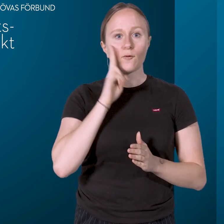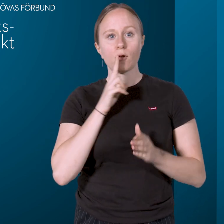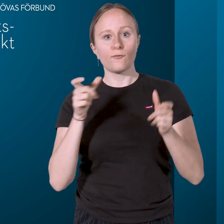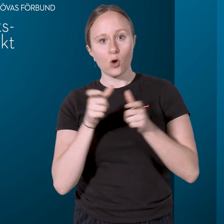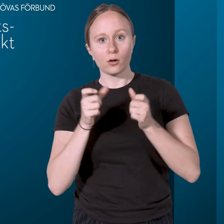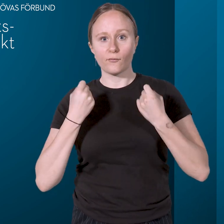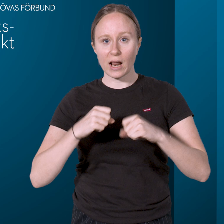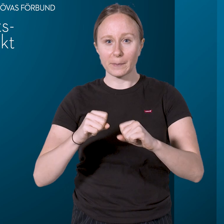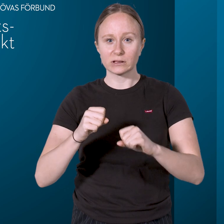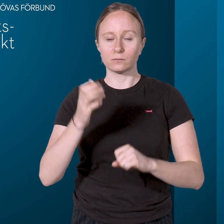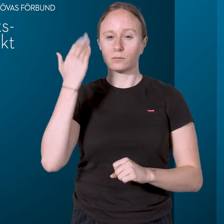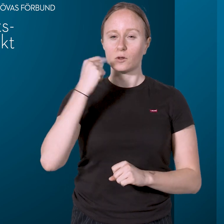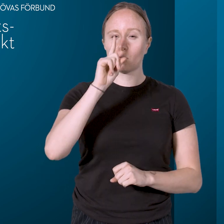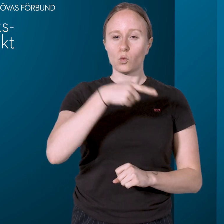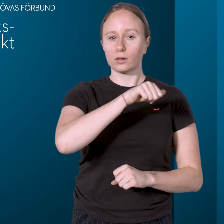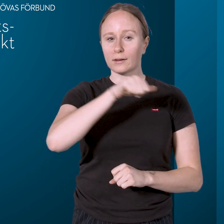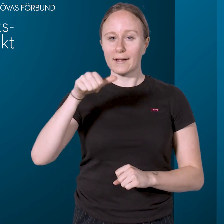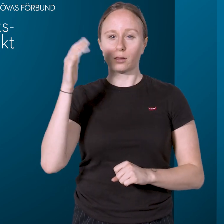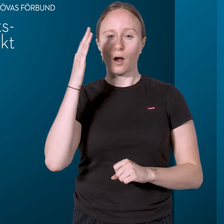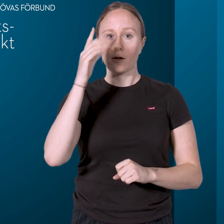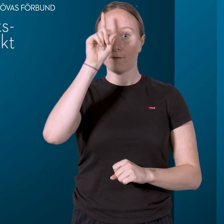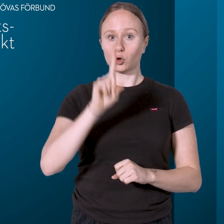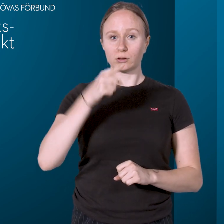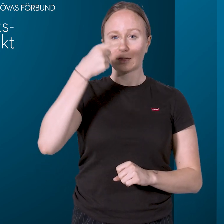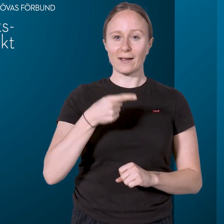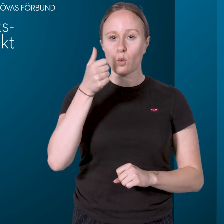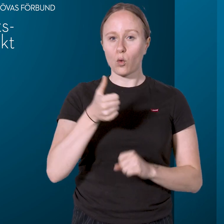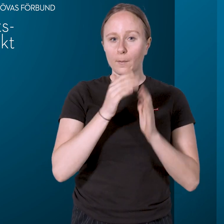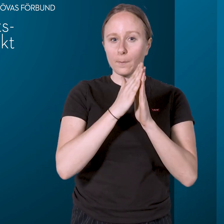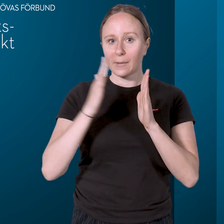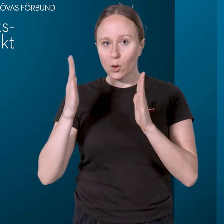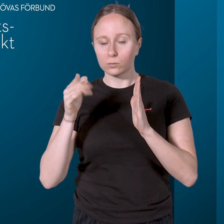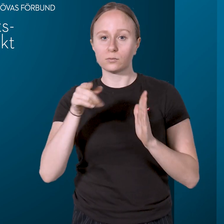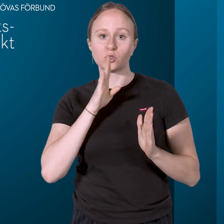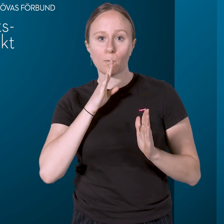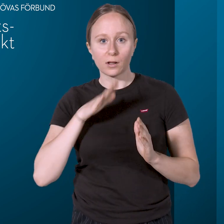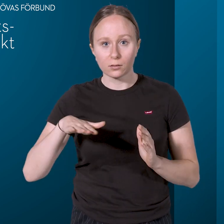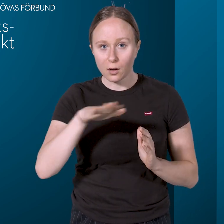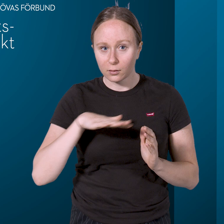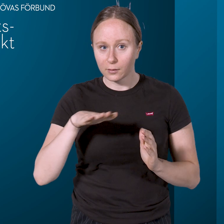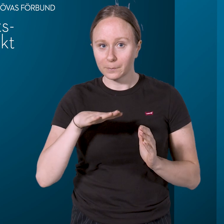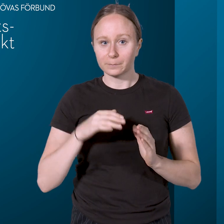och dövföreningens verksamhet var under de första årtiondena av 1900-talet - i trakten av Jakobstad.